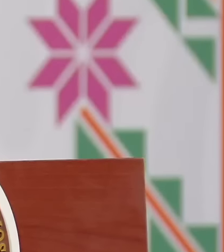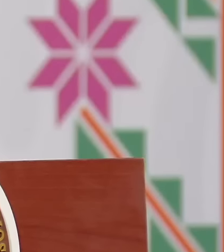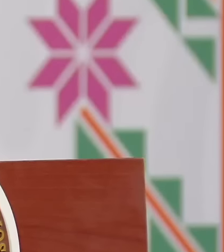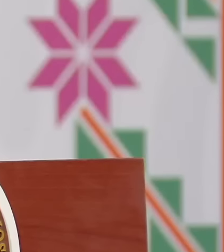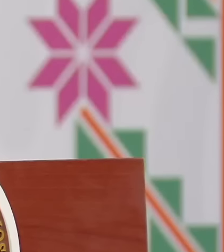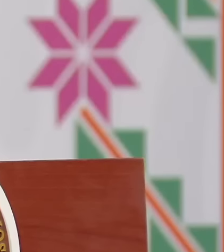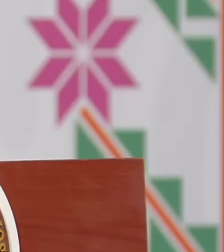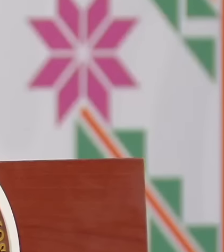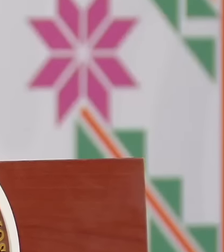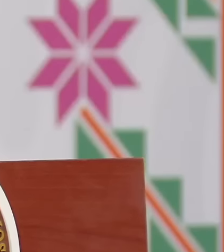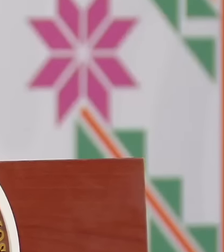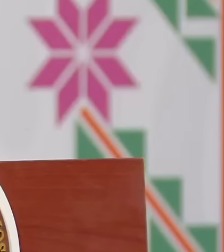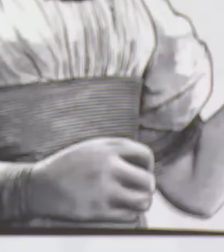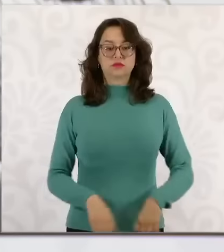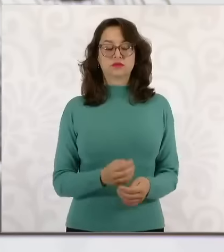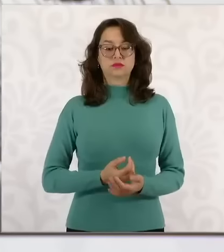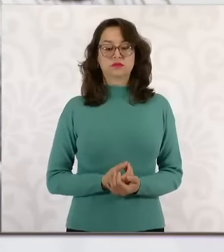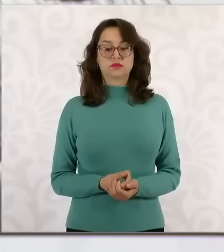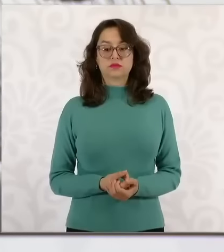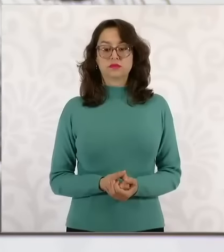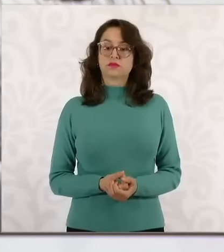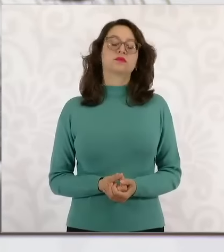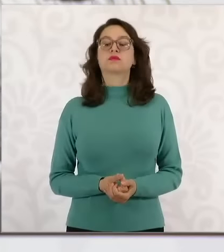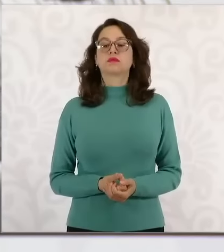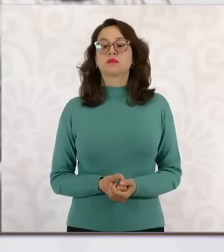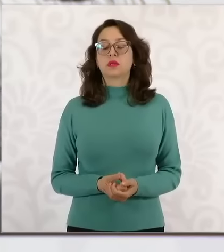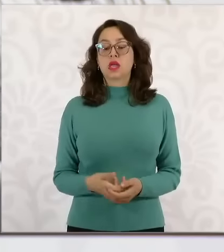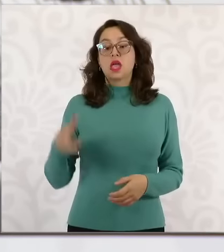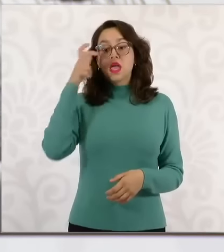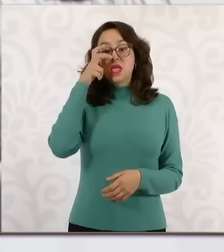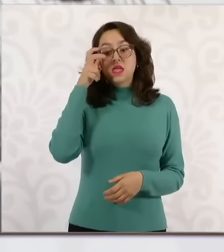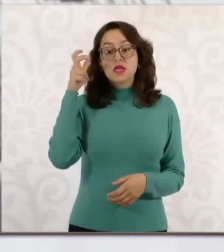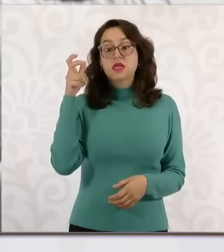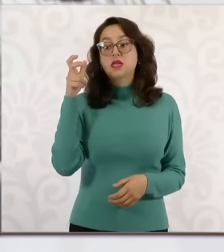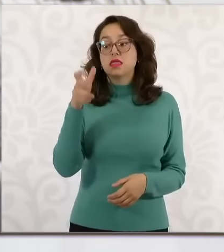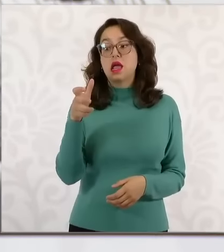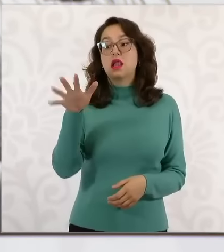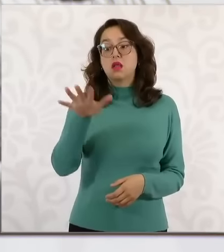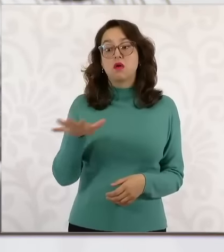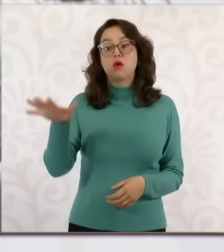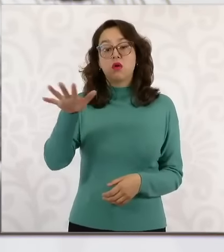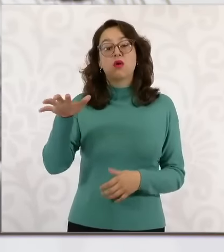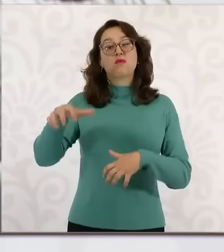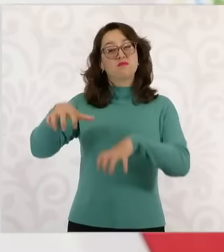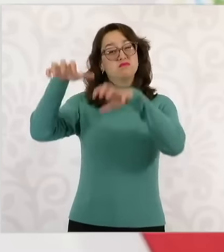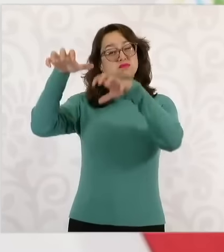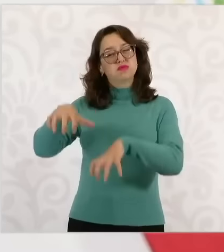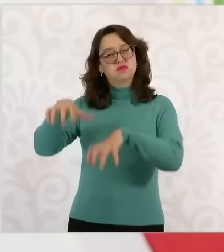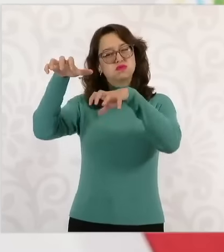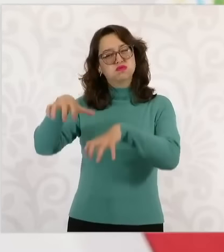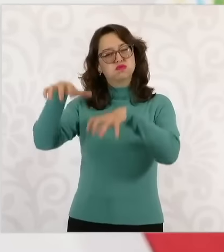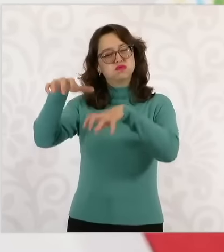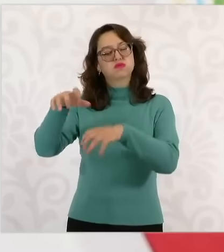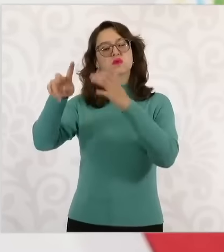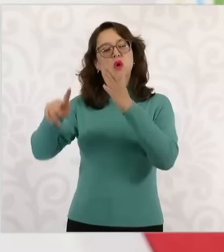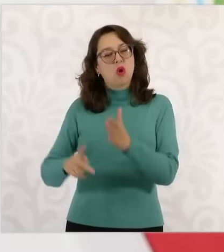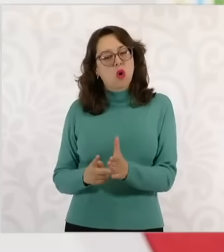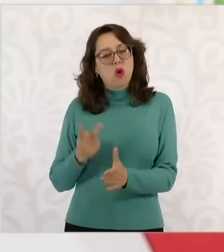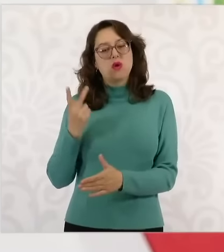Y en el caso de Hidalgo, eh incluso el día de ayer llovió nuevamente en esta zona, eh todavía eh